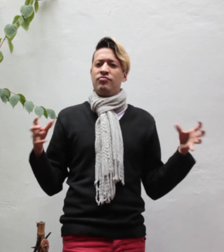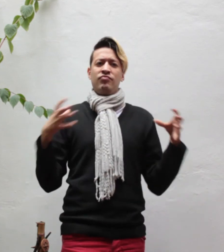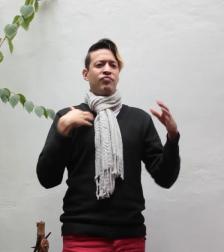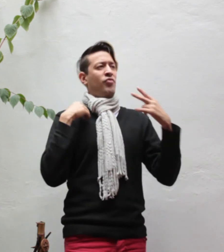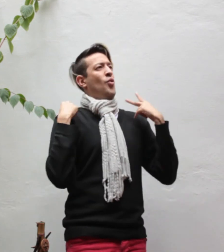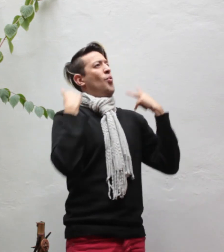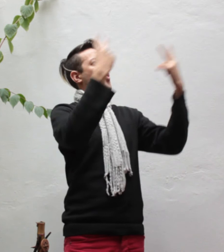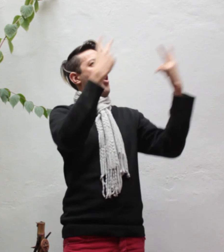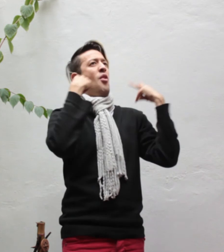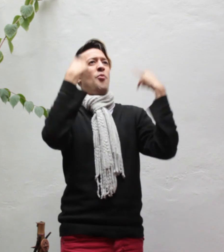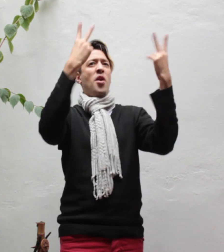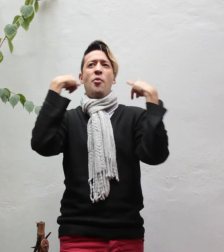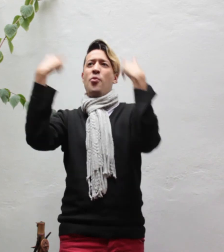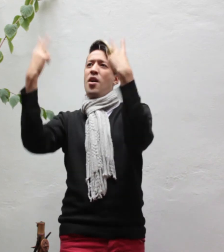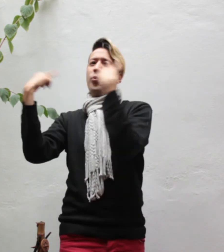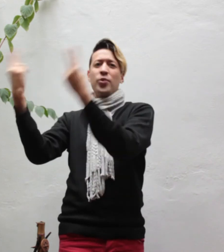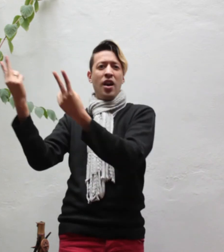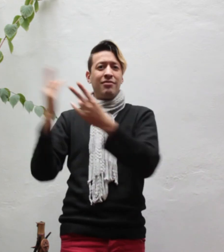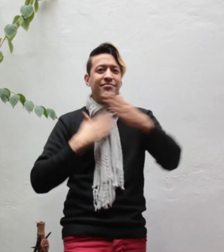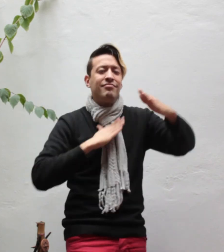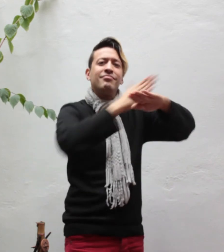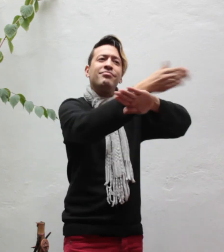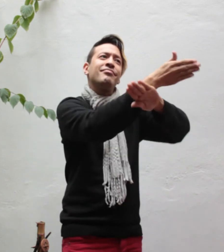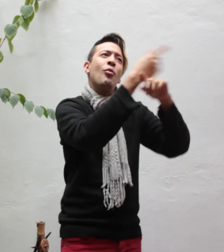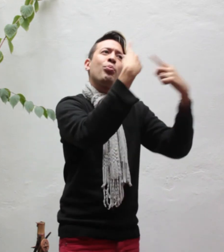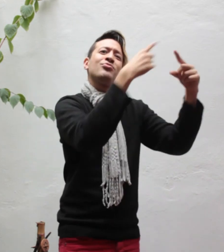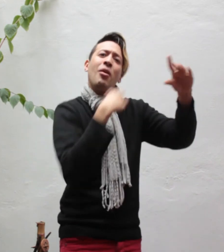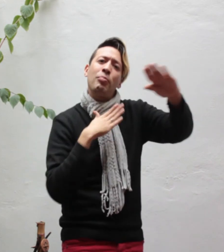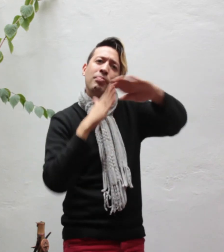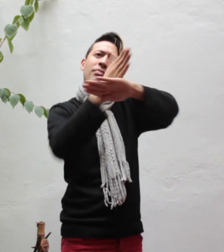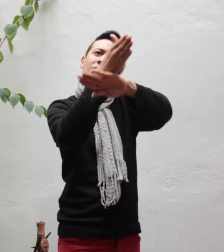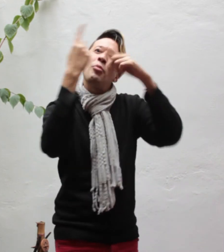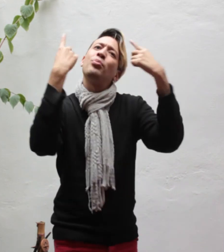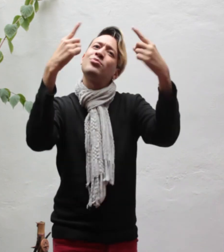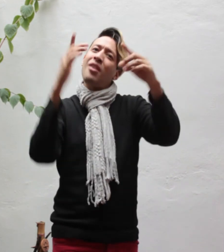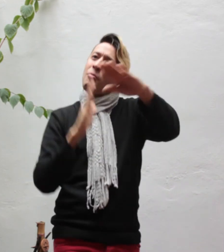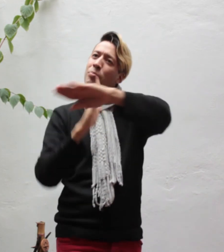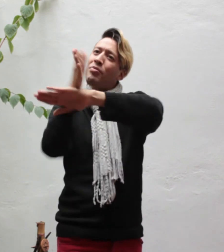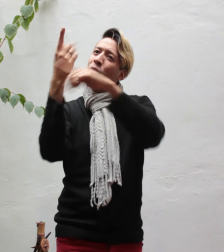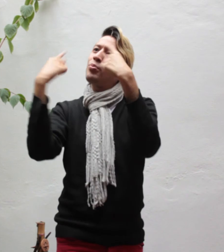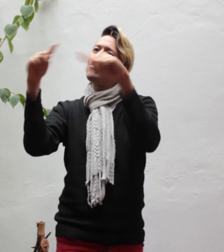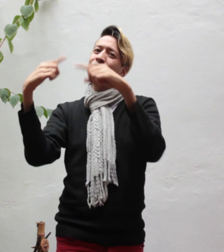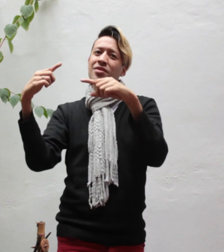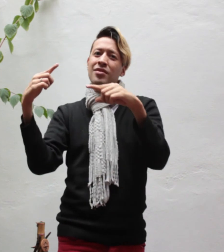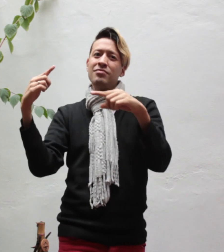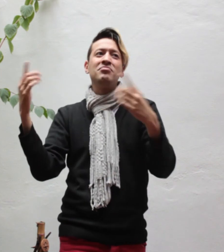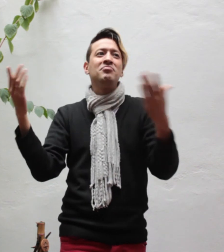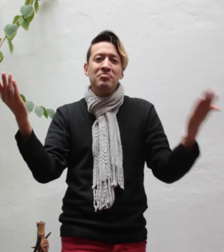Sean está actualmente de gira, tocando y dando discursos motivacionales.